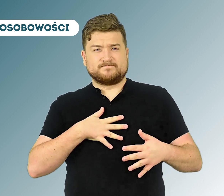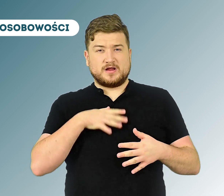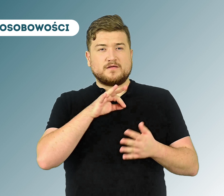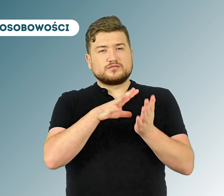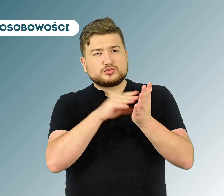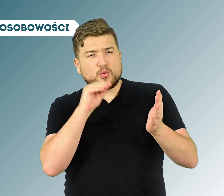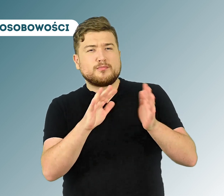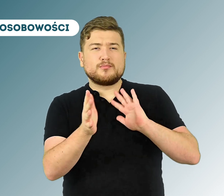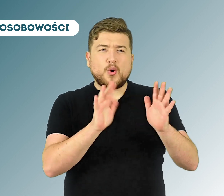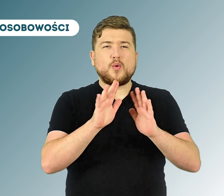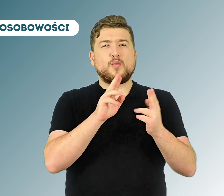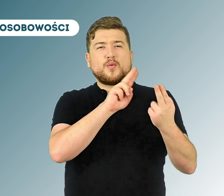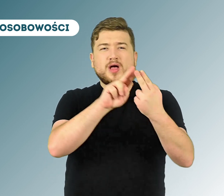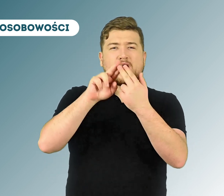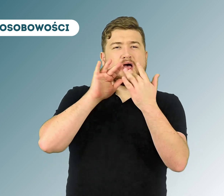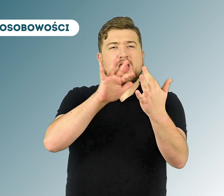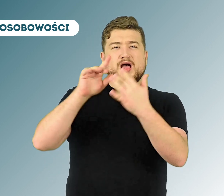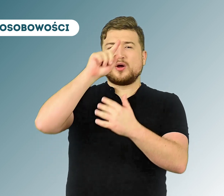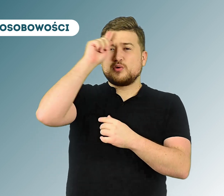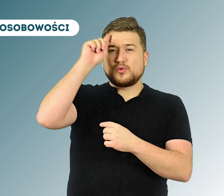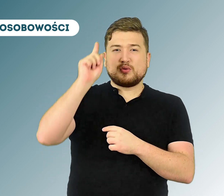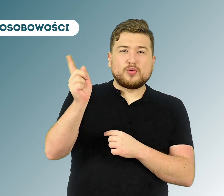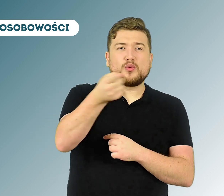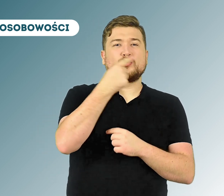trwałe, nieprzystosowawcze wzorce relacji ze środowiskiem: